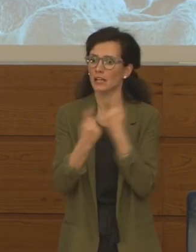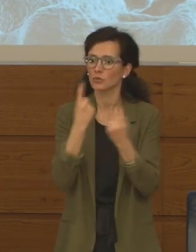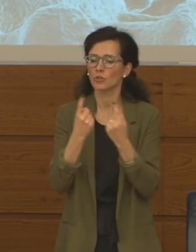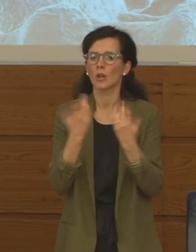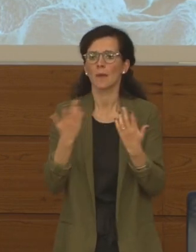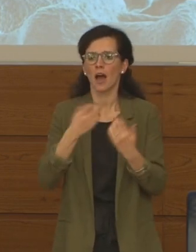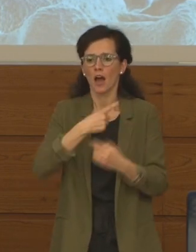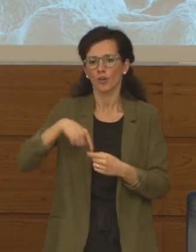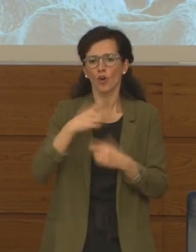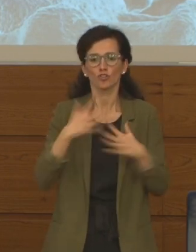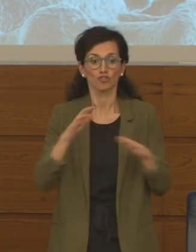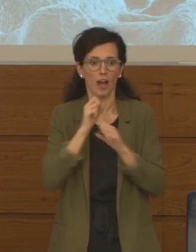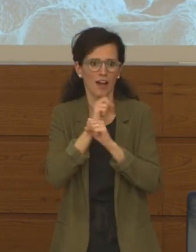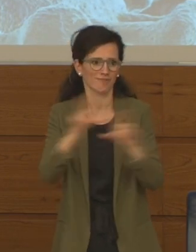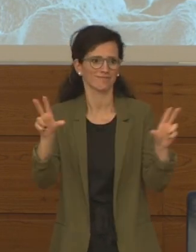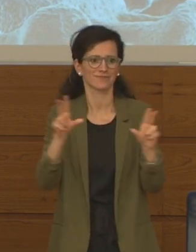daranno i loro effetti.